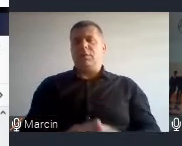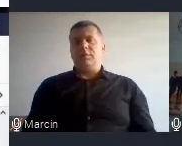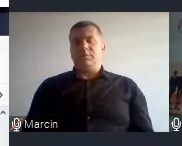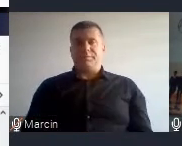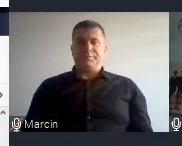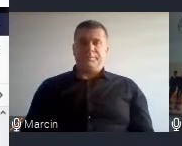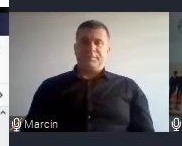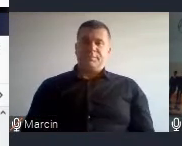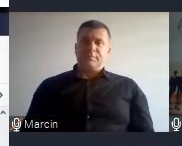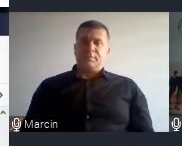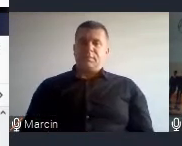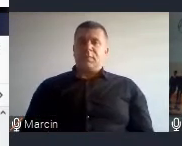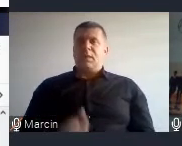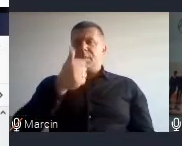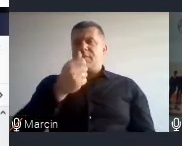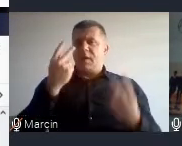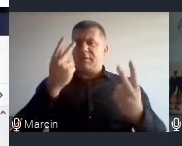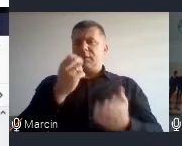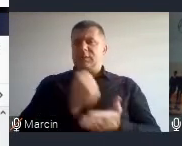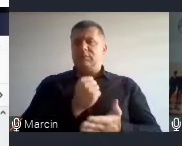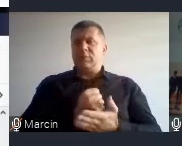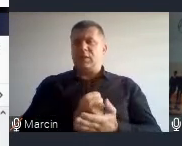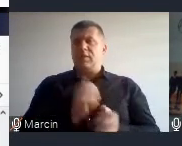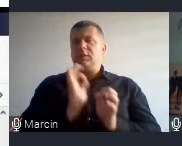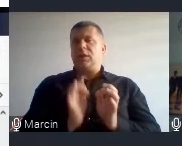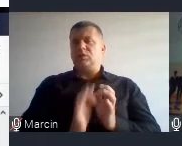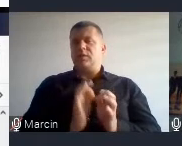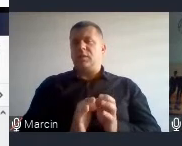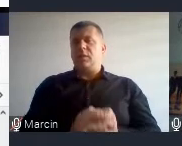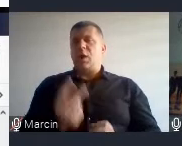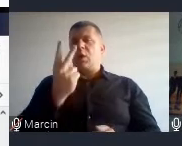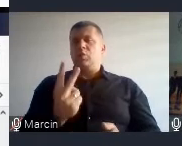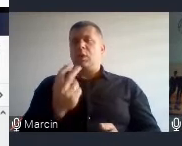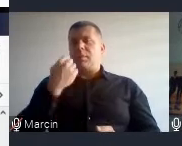Czyli pierwsza istotna kwestia to szacowanie, a druga bardzo istotna kwestia